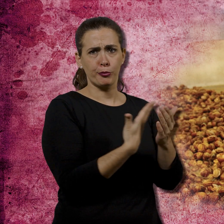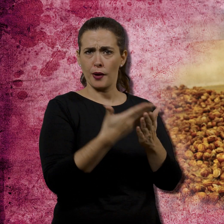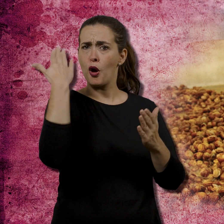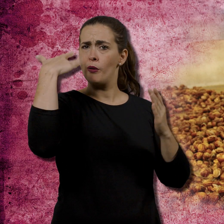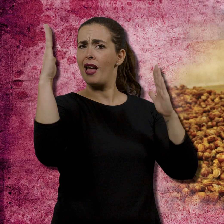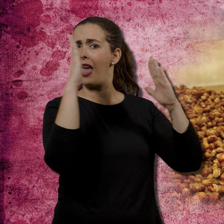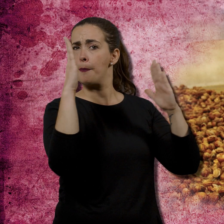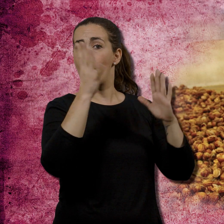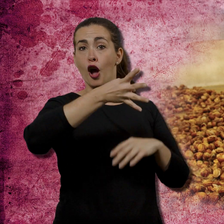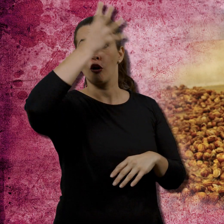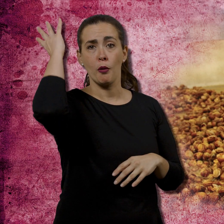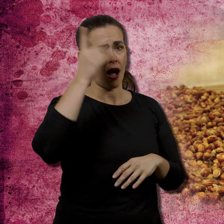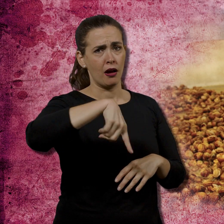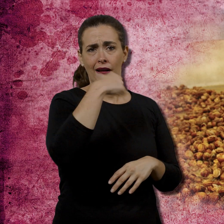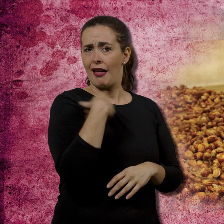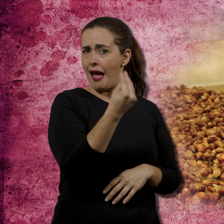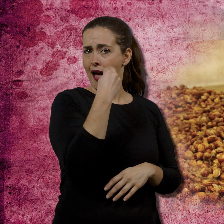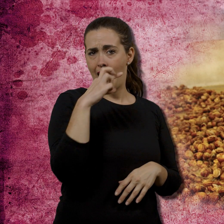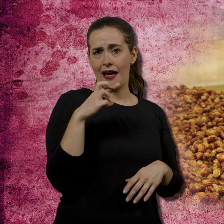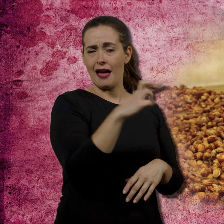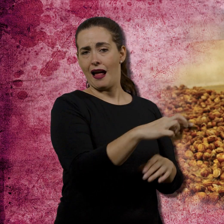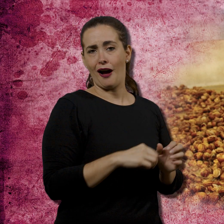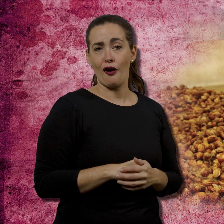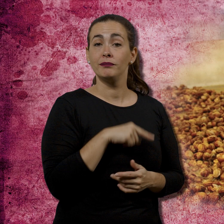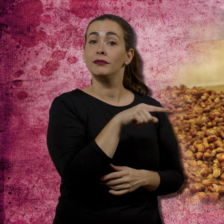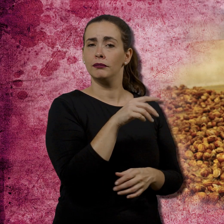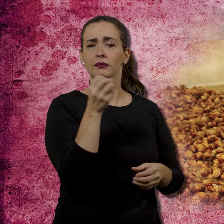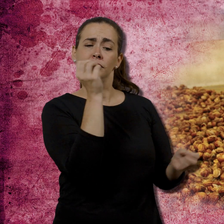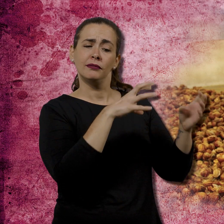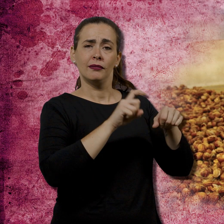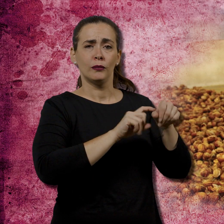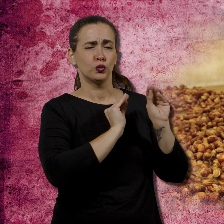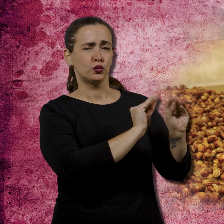De fet, es té proves que ja en l’època dels romans es consumien.